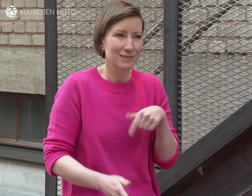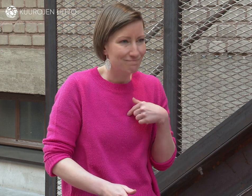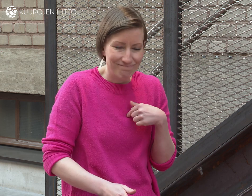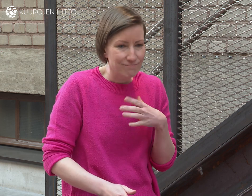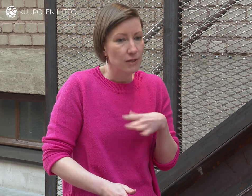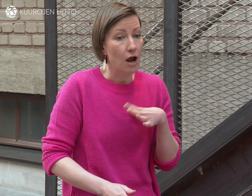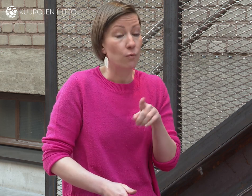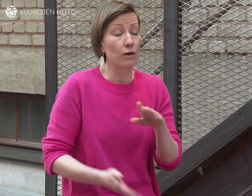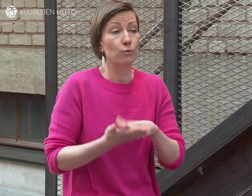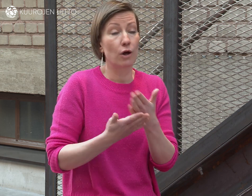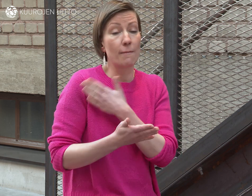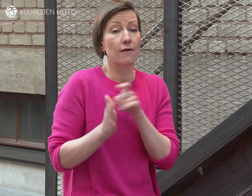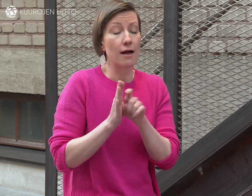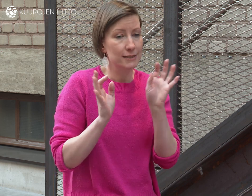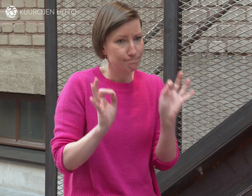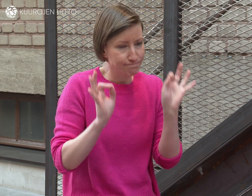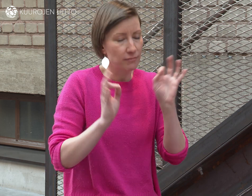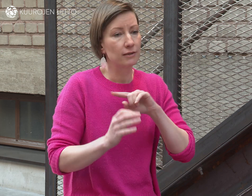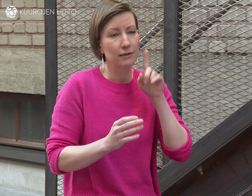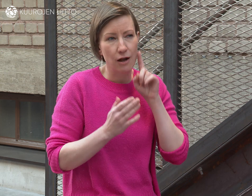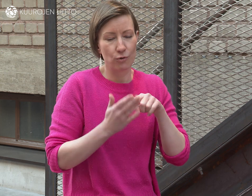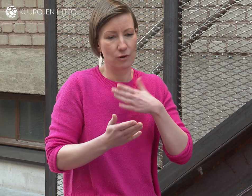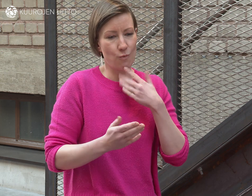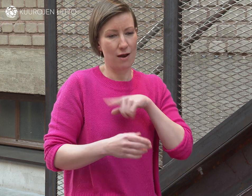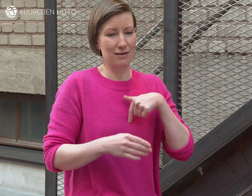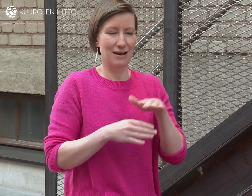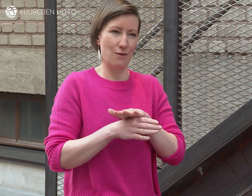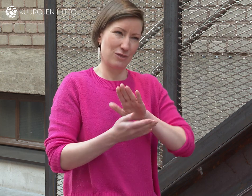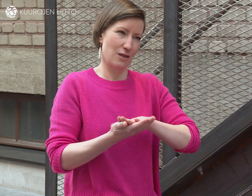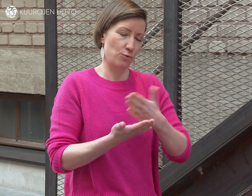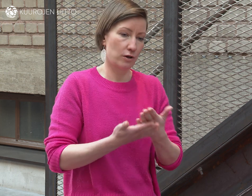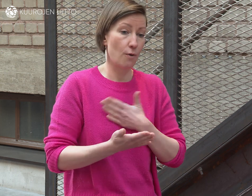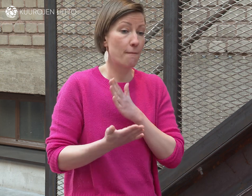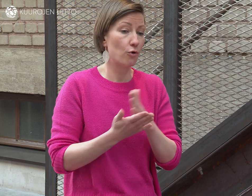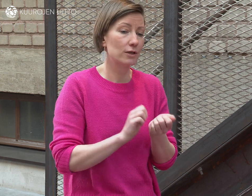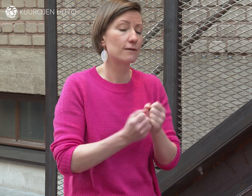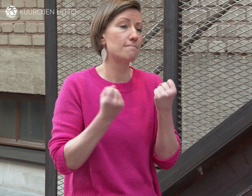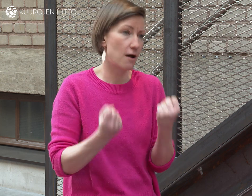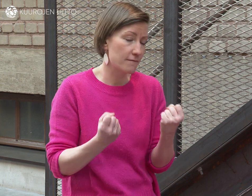Haluamme tulkkauspalvelulaista sellaisen, että se vahvistaa palvelun käyttäjien oikeuksia.